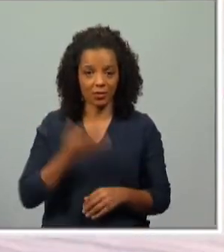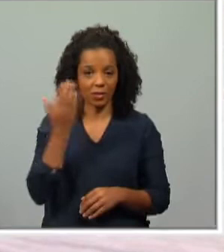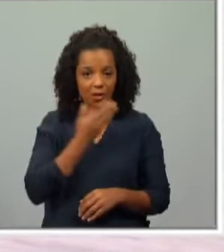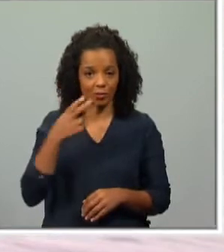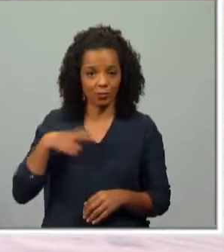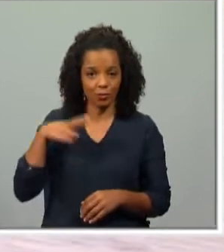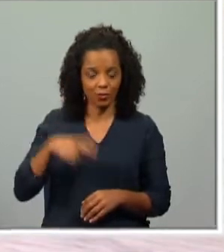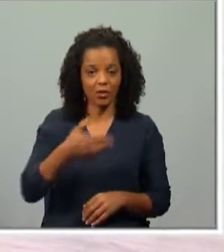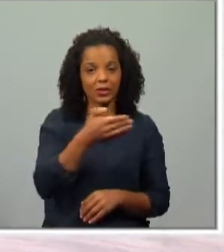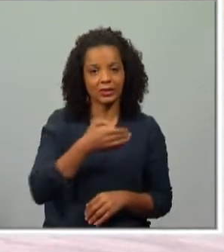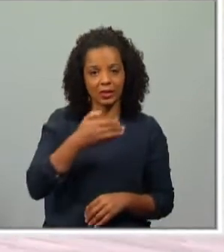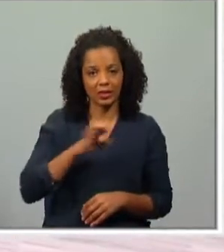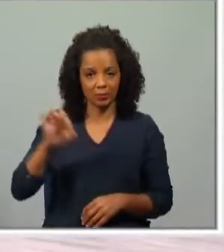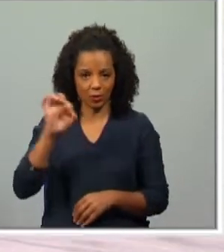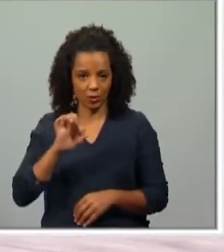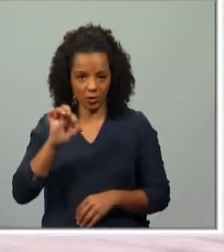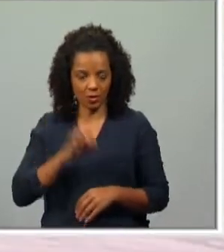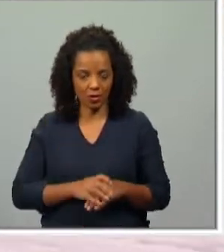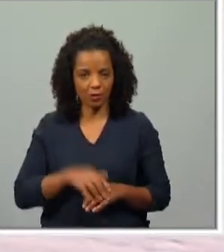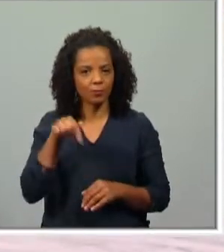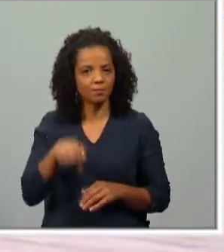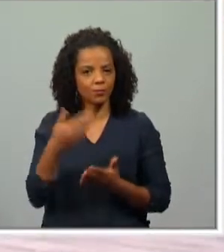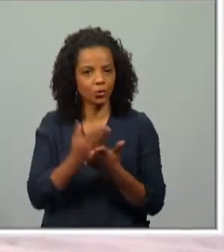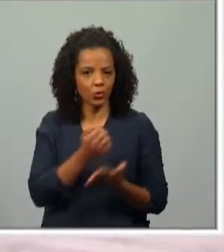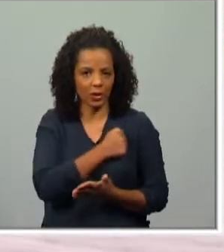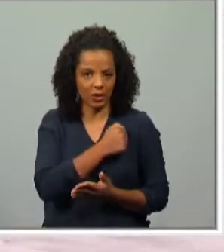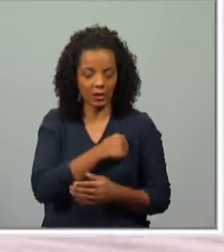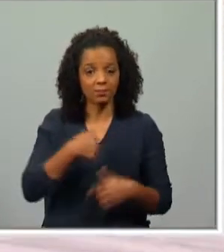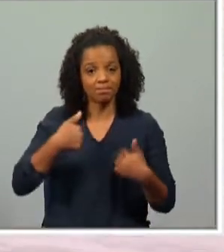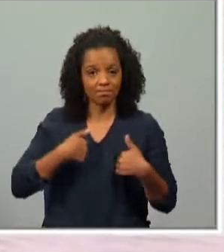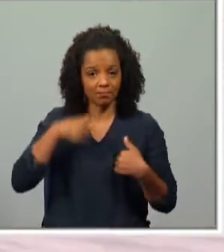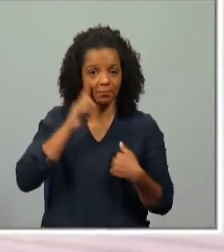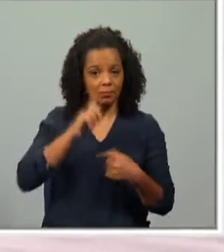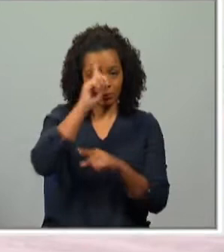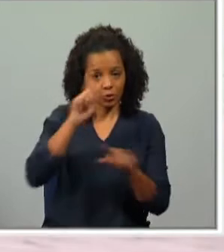português para 78 anos aqui no estudo em casa eu sou a tua professora chame três 葡萄牙人在這裡學習了78年家 我是你的老師 打電話三